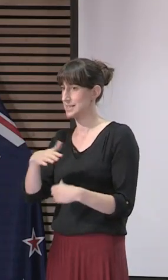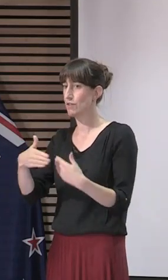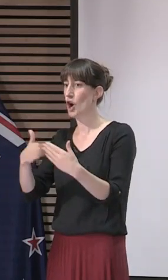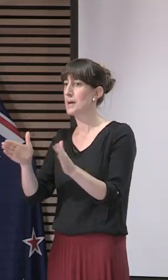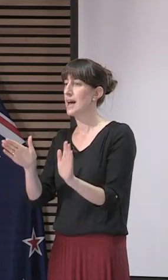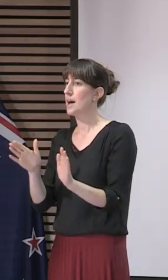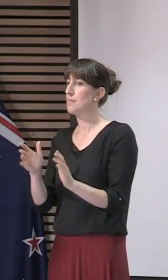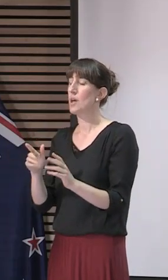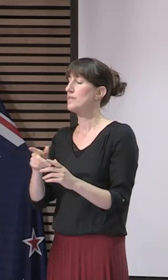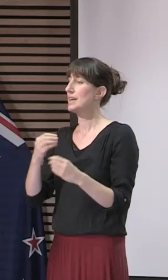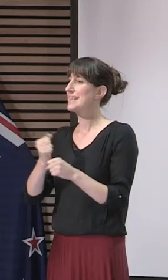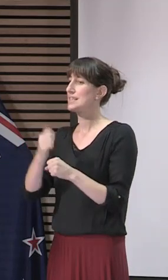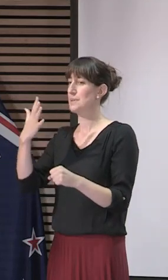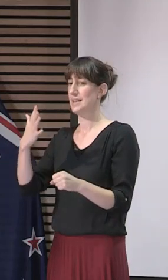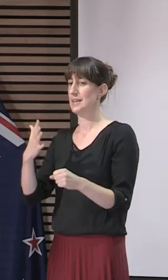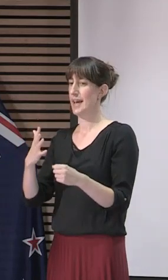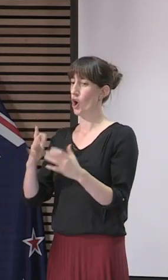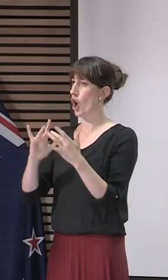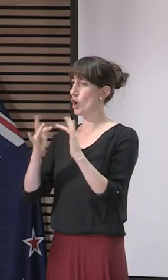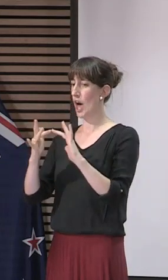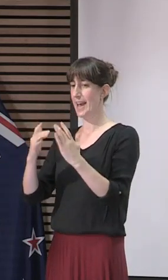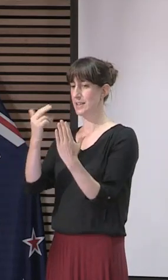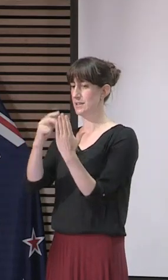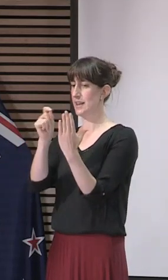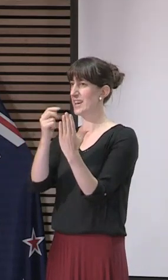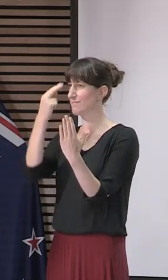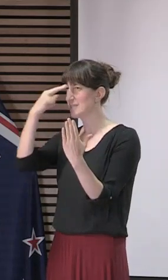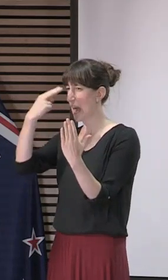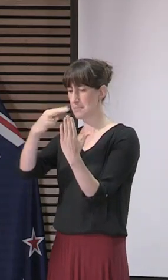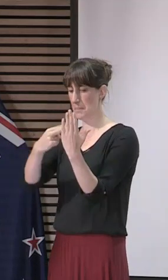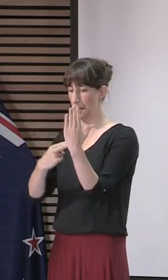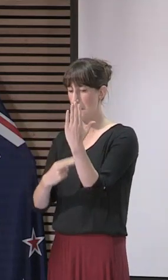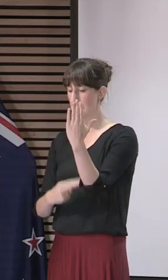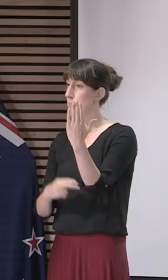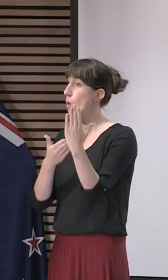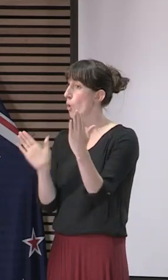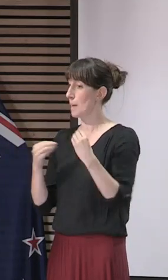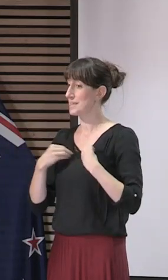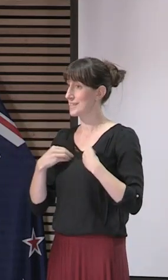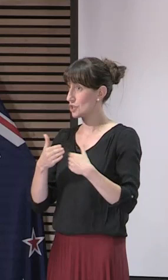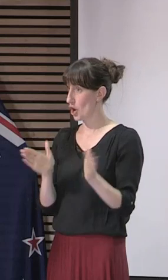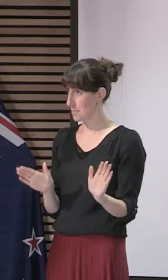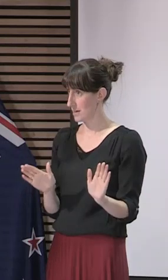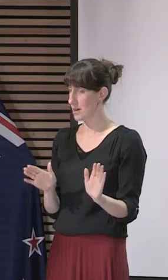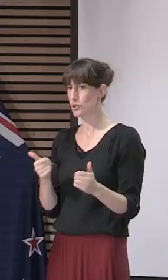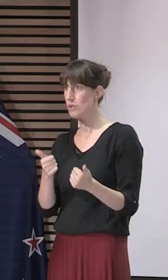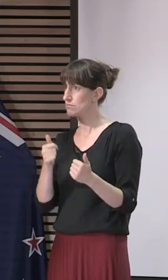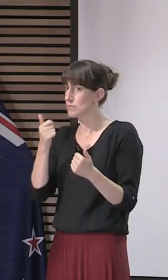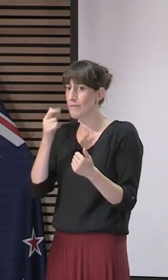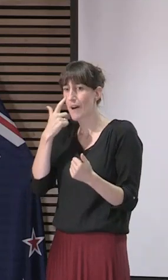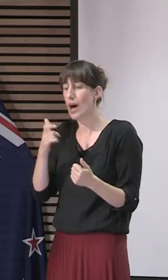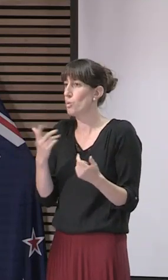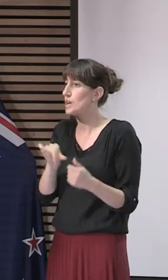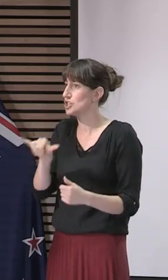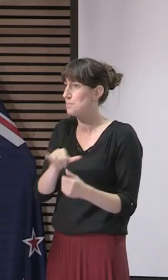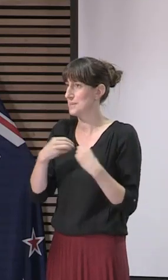mai i taku mohio ka waiho ko e